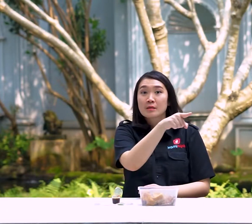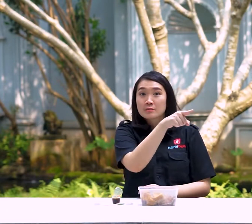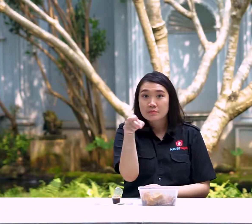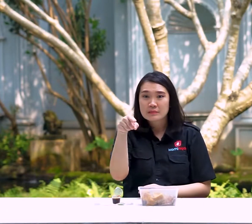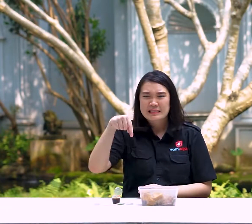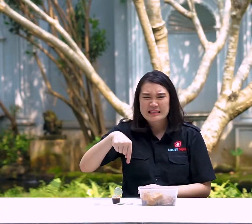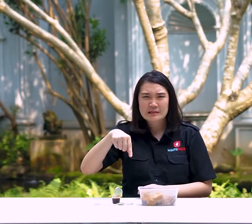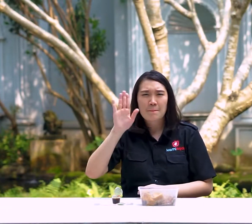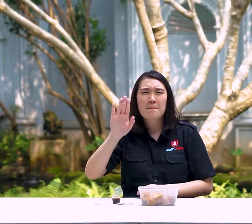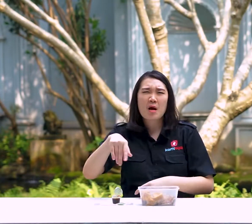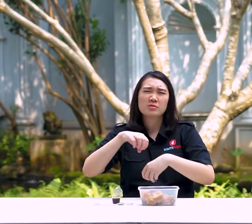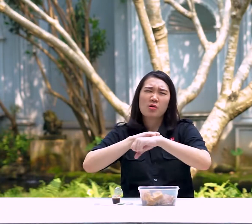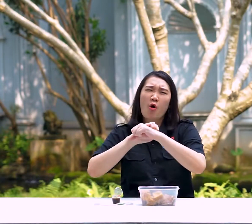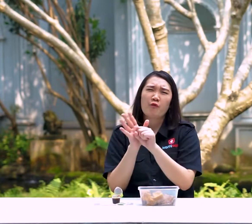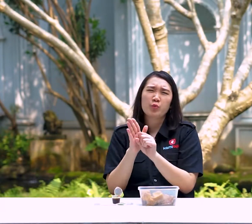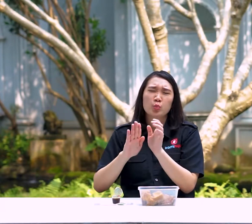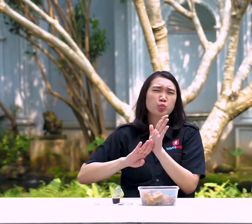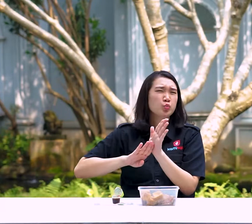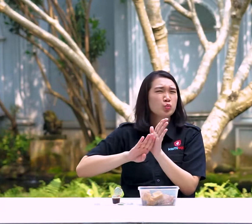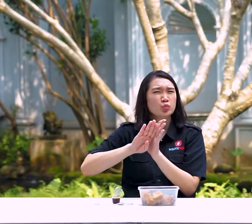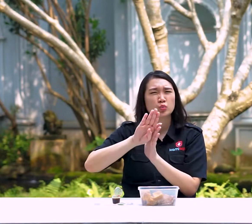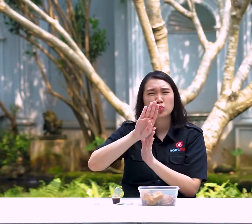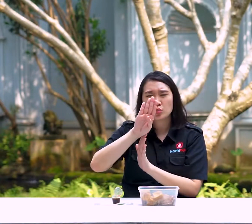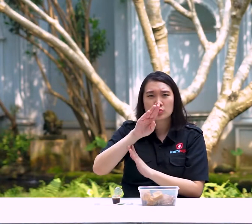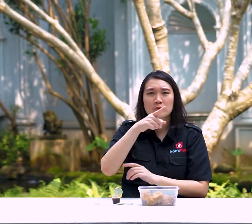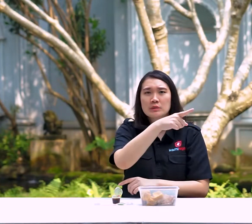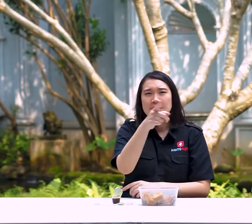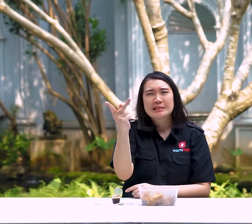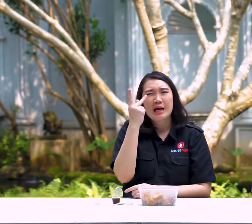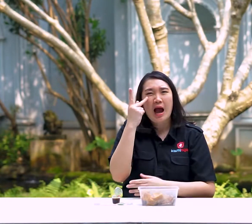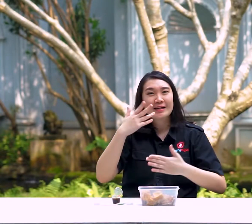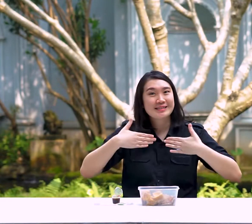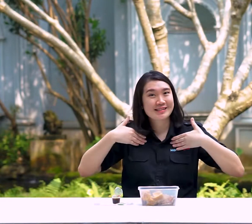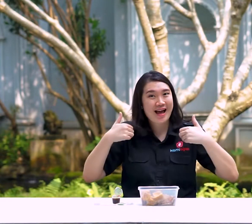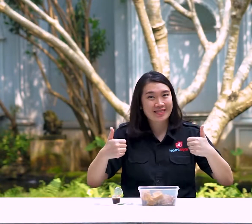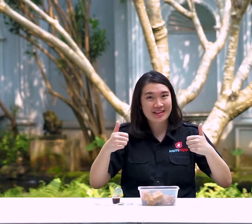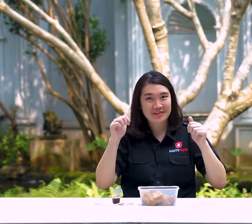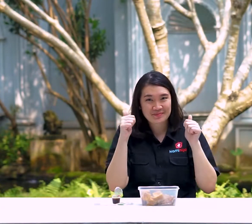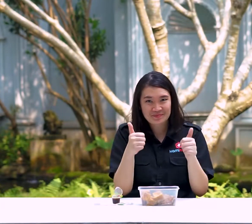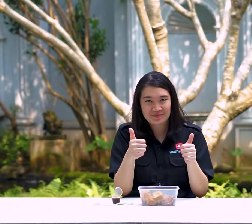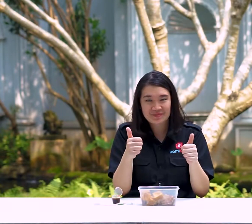sebab covid naik lagi, jagalah kesehatan ok.